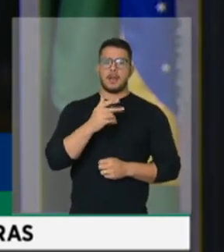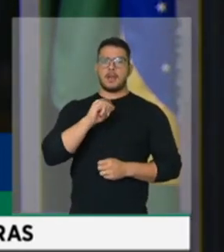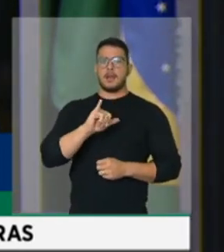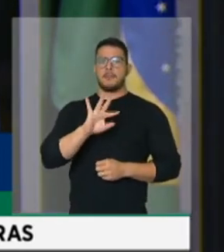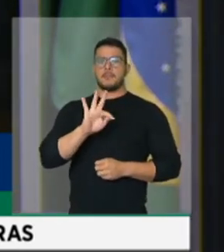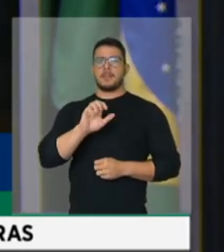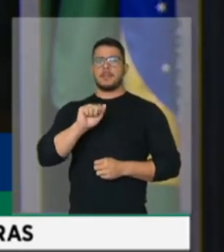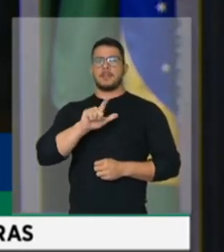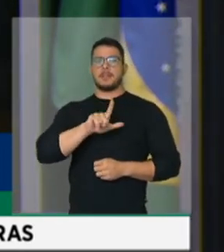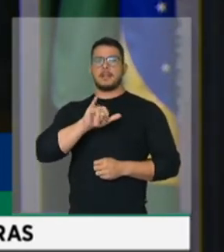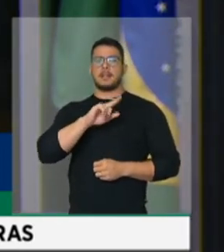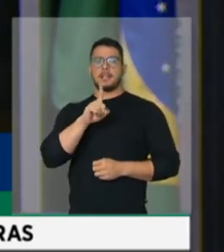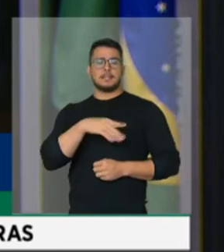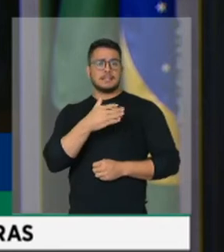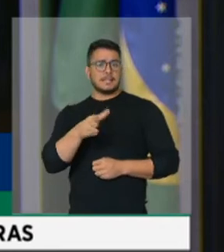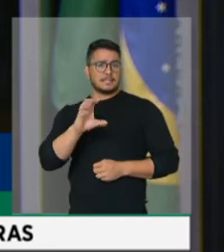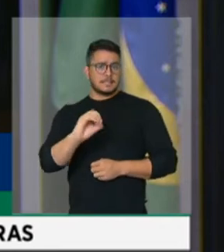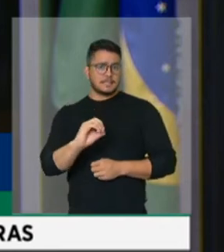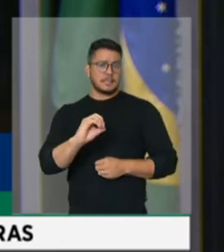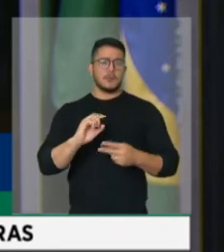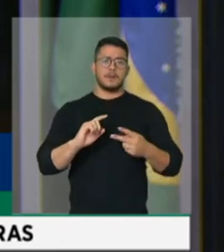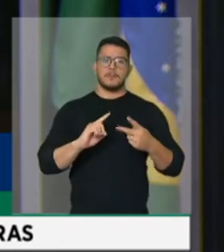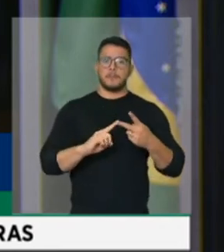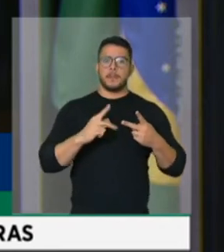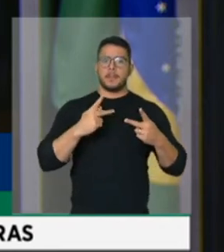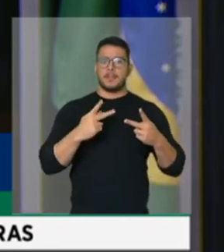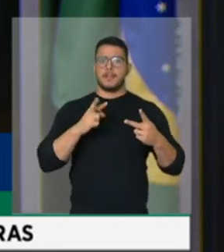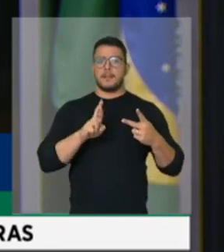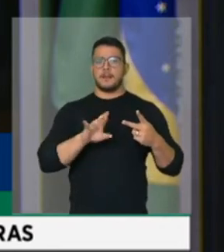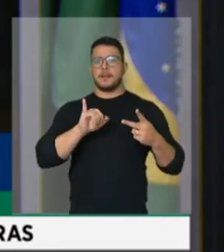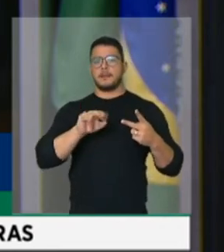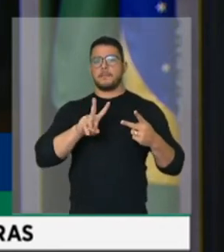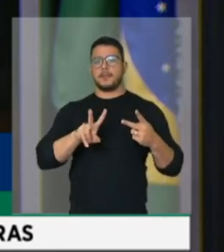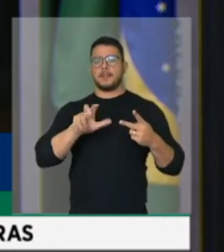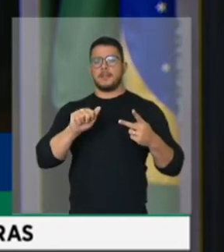COISA, FAZER UMA CORREÇÃO TERMINOLÓGICA DO QUE NÓS ESTAMOS DISCUTINDO E DO QUE ESTÁ CONTIDO NA MEDIDA